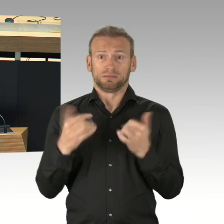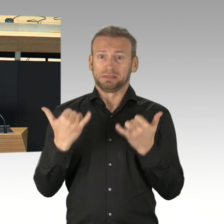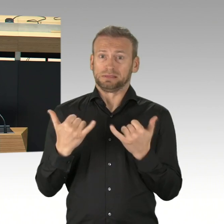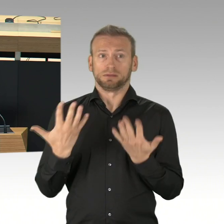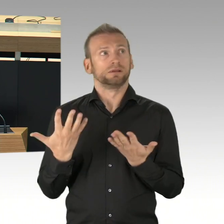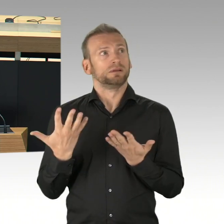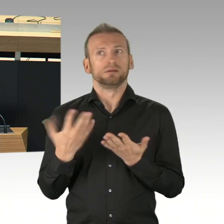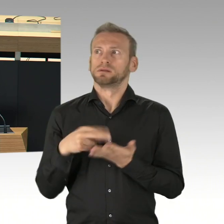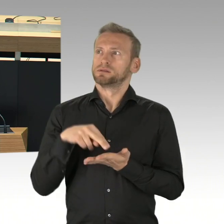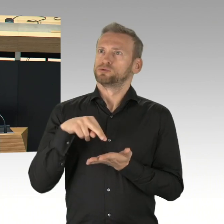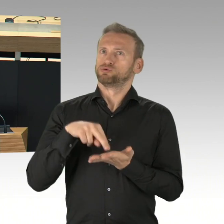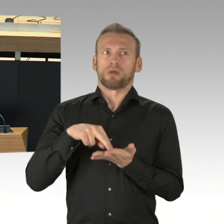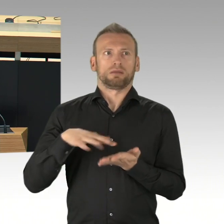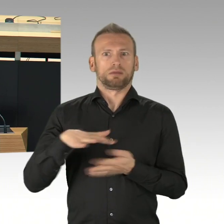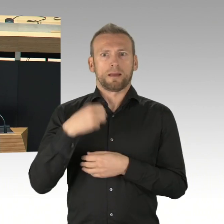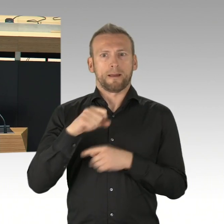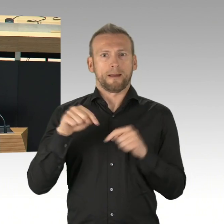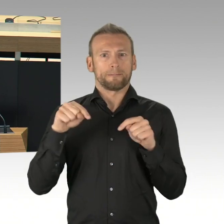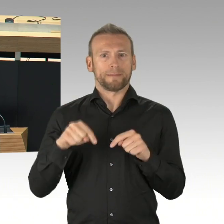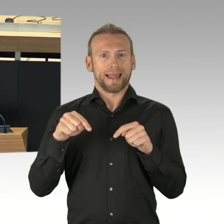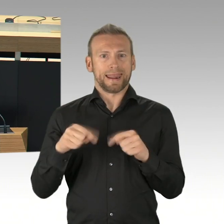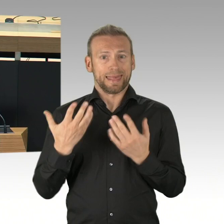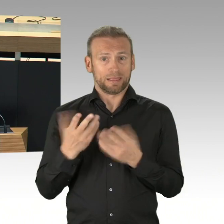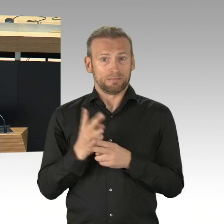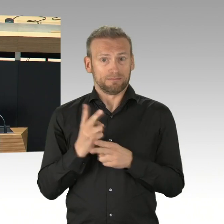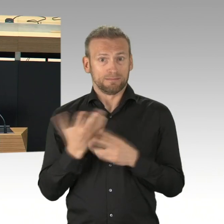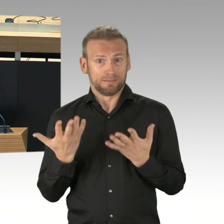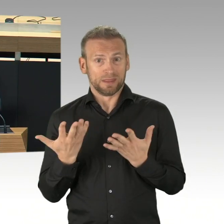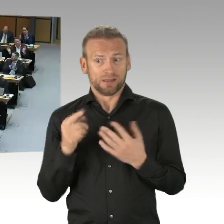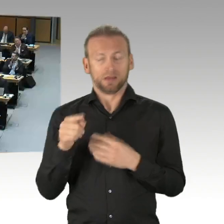Im Moment gerade nicht, danke, Herr Vorsitzender. Wenn ich mir angucke,